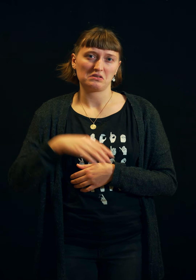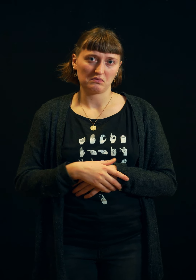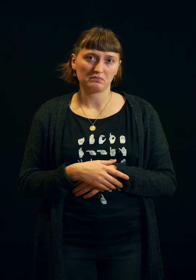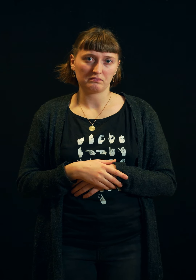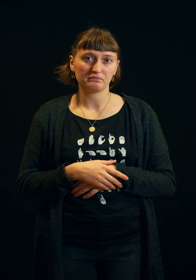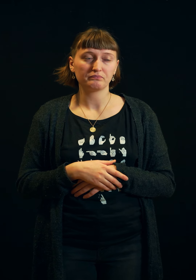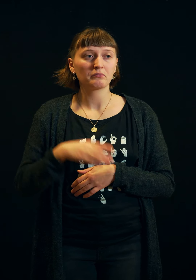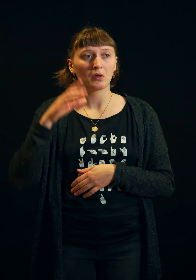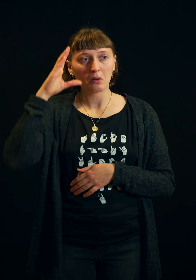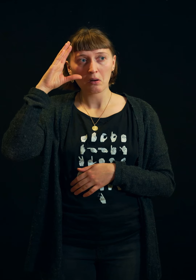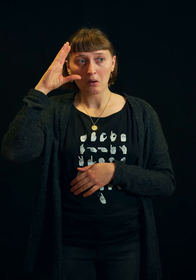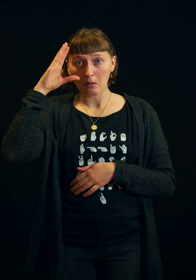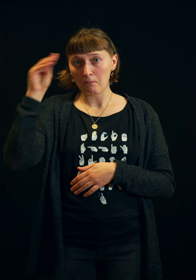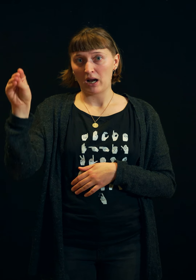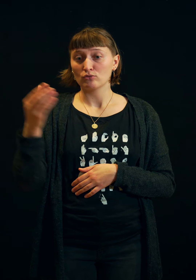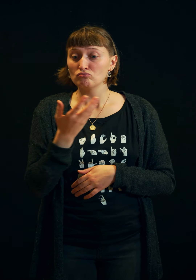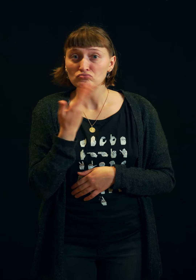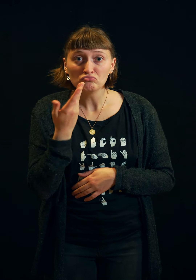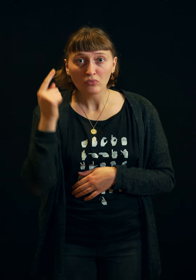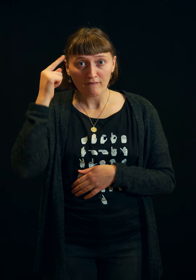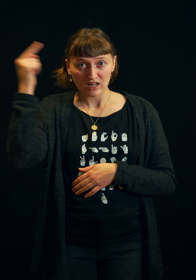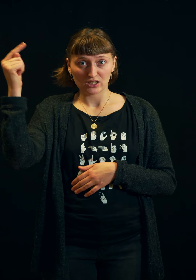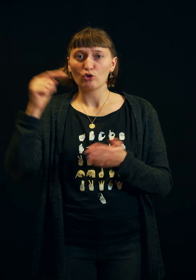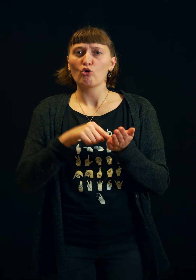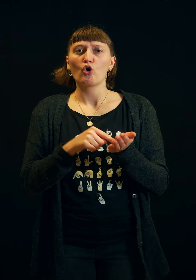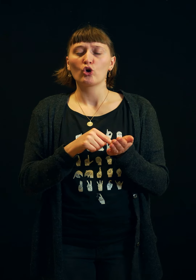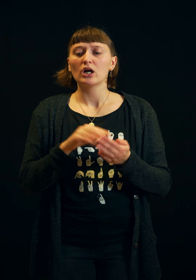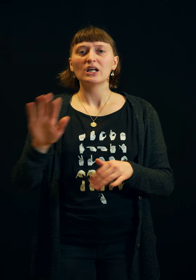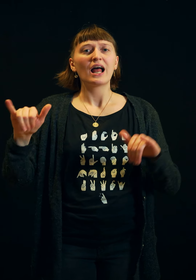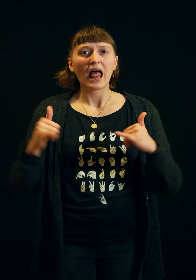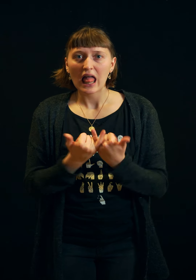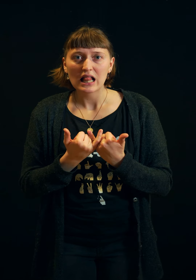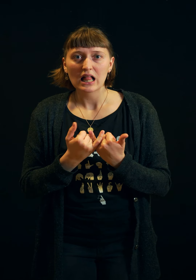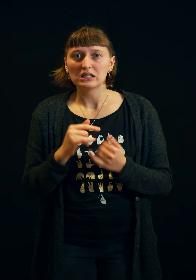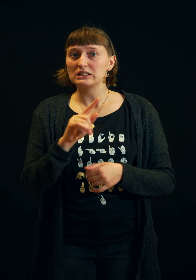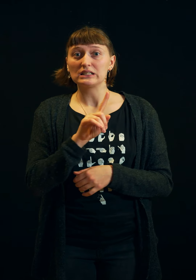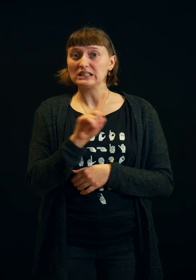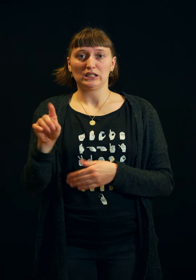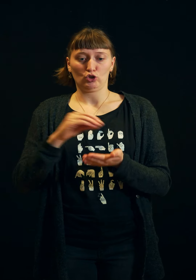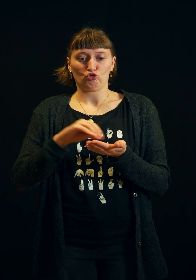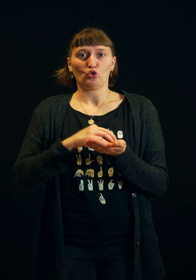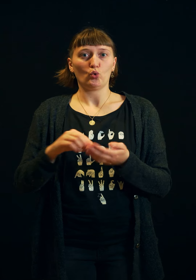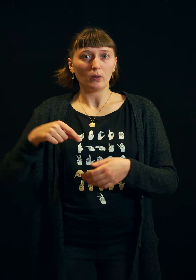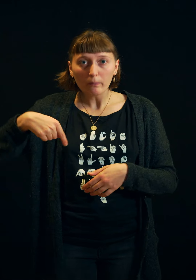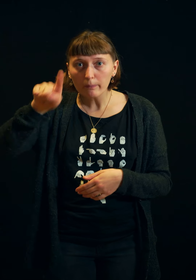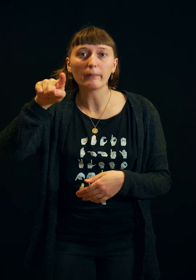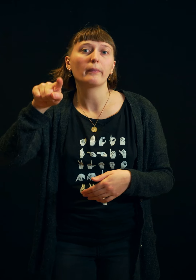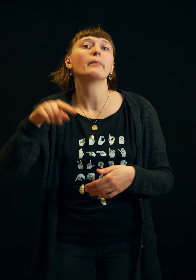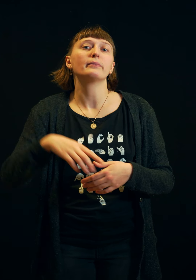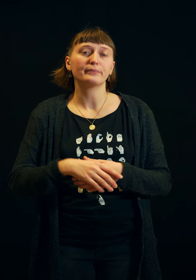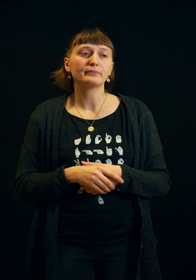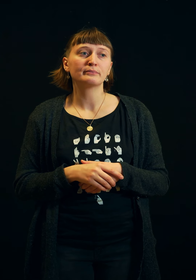Die Eltern versagten dem Buben das Wissen, vergaßen ihn auf eine Schule zu schicken.